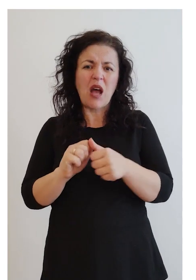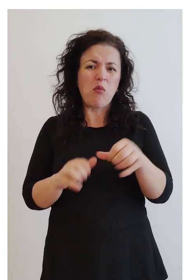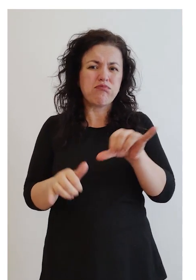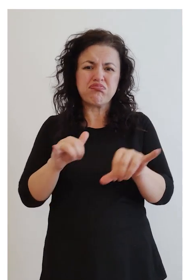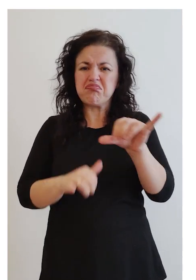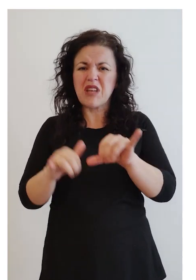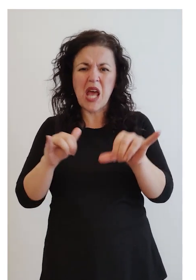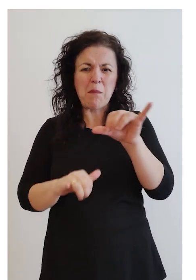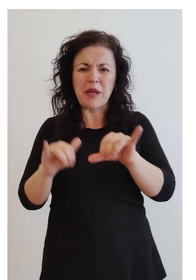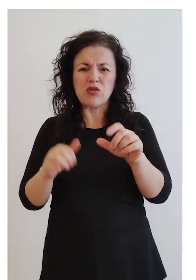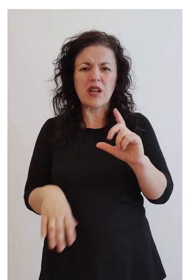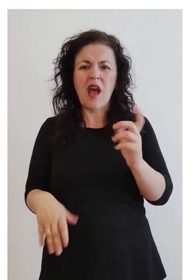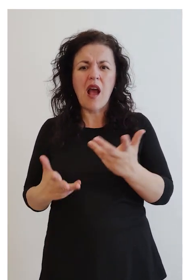Băutură